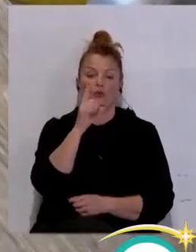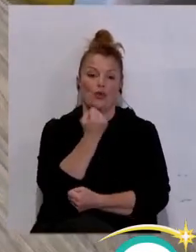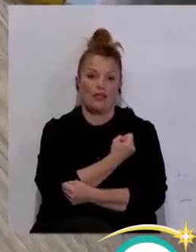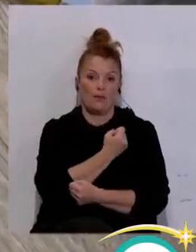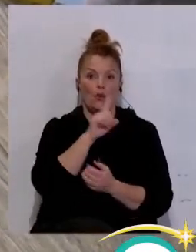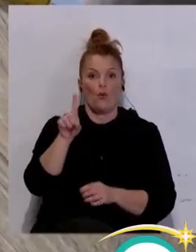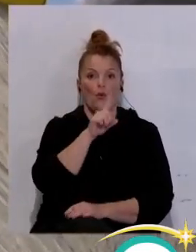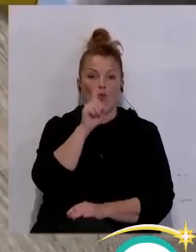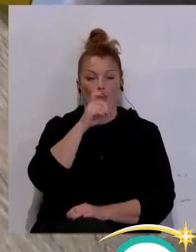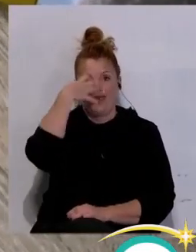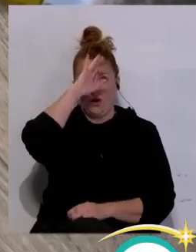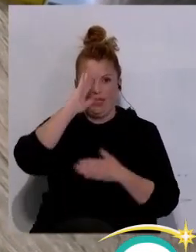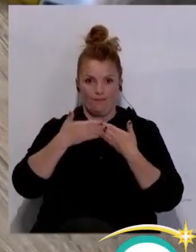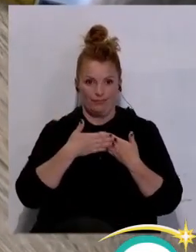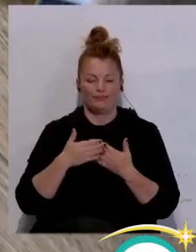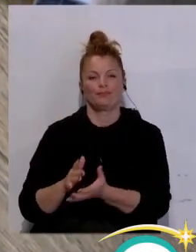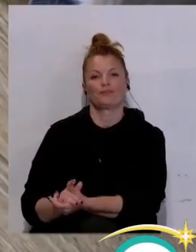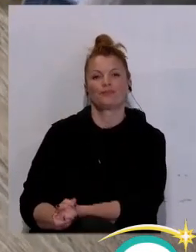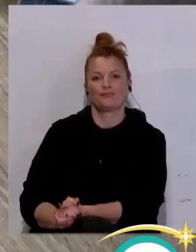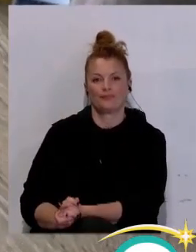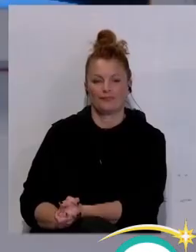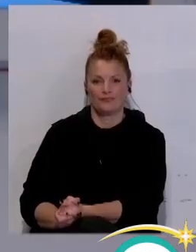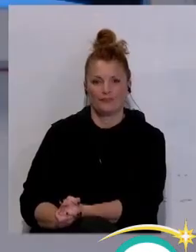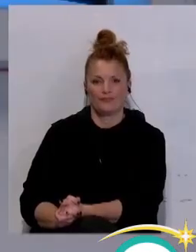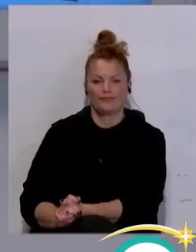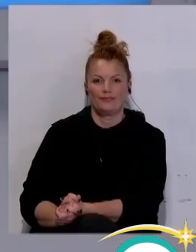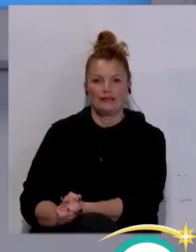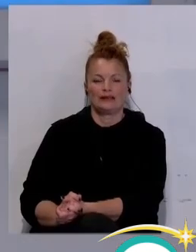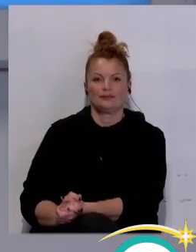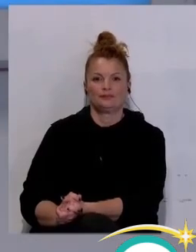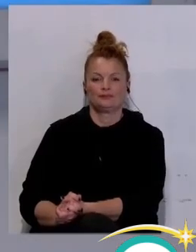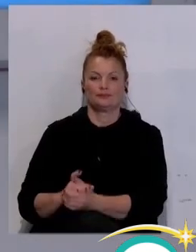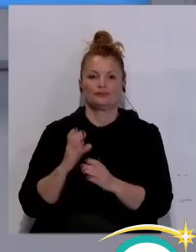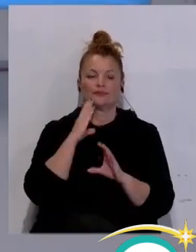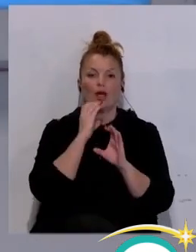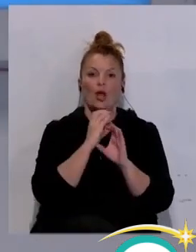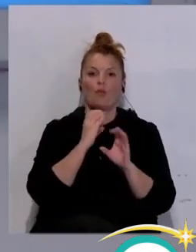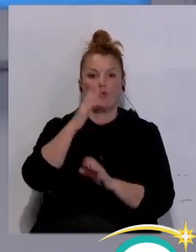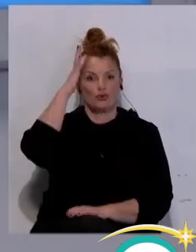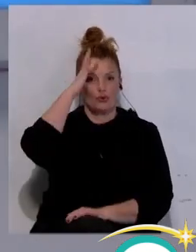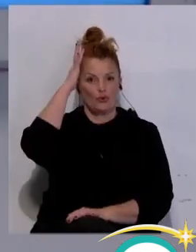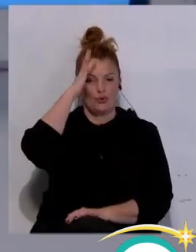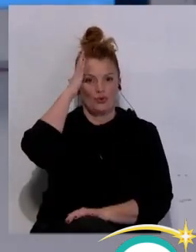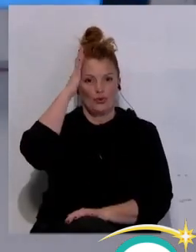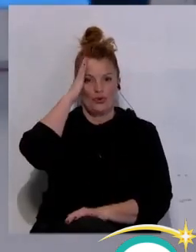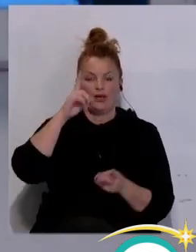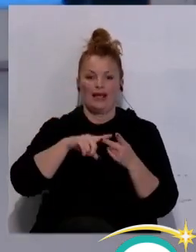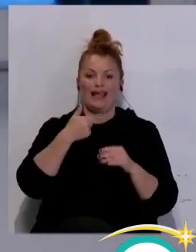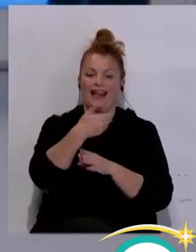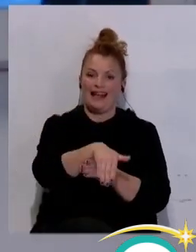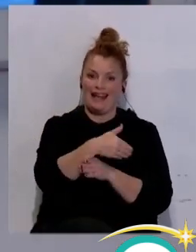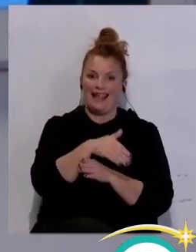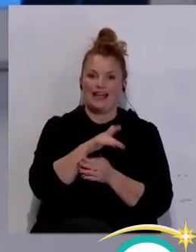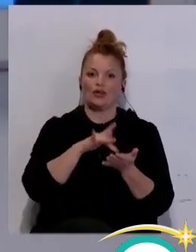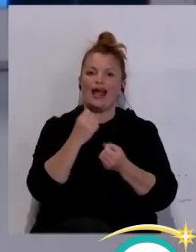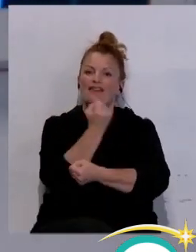enero y el bus de la ilusión recle recorre las calles de Cádiz esta Navidad por una buena